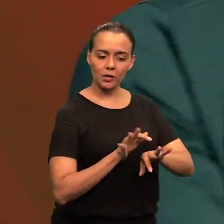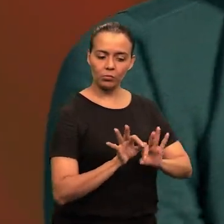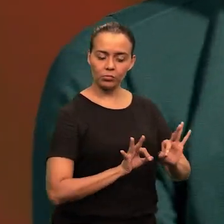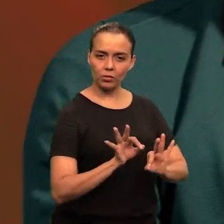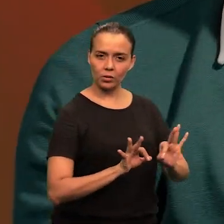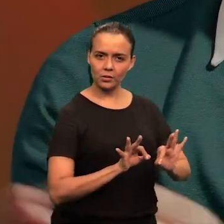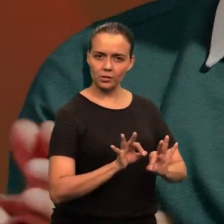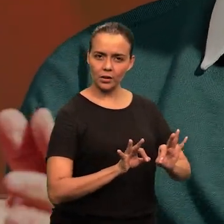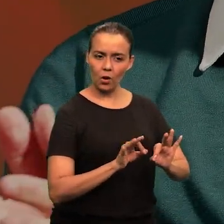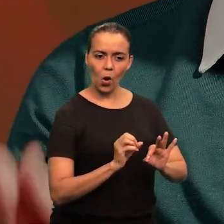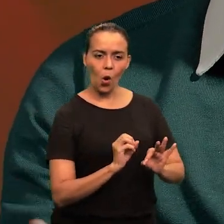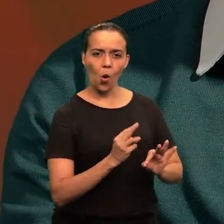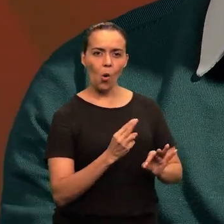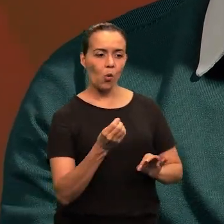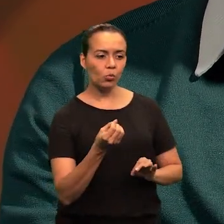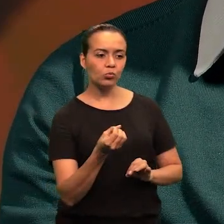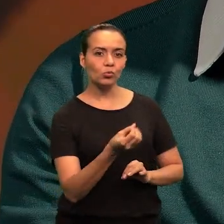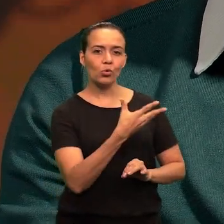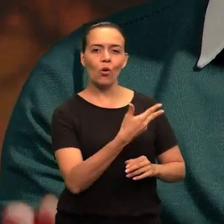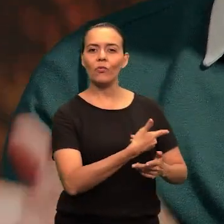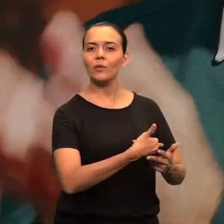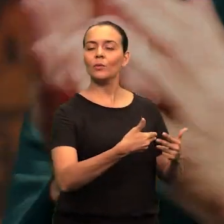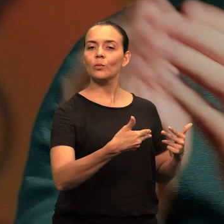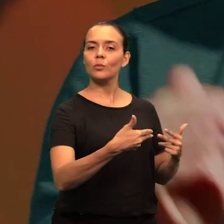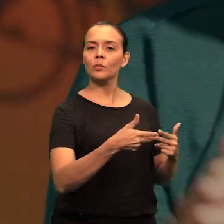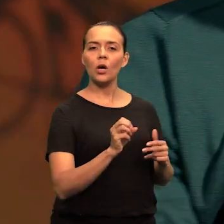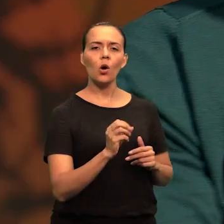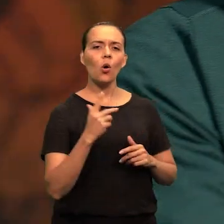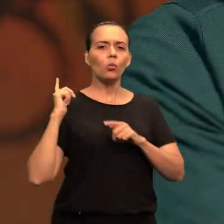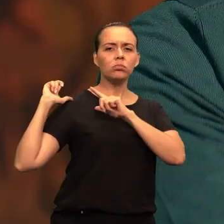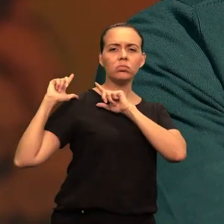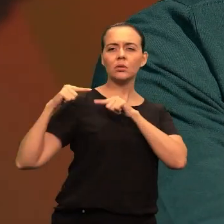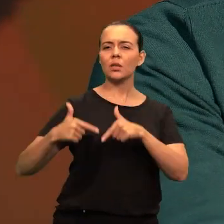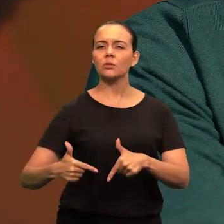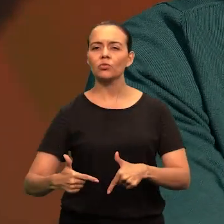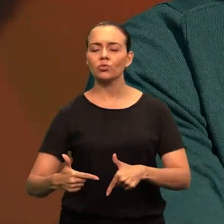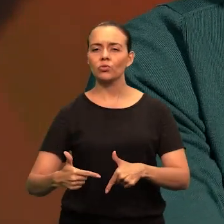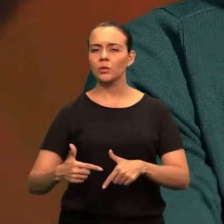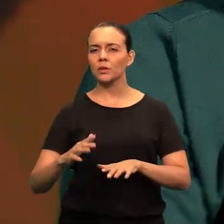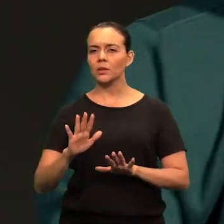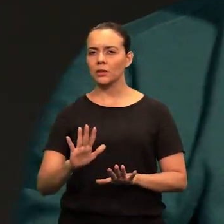poderemos fazer outras coisas. Se eu pegar, dentro de uma tradição de uma reflexão mais ampla,